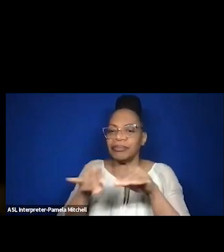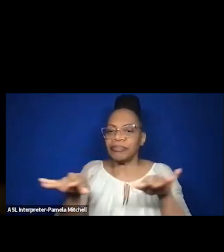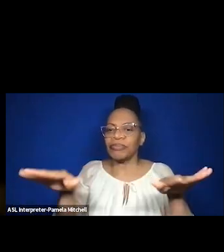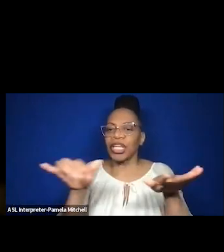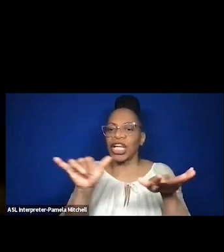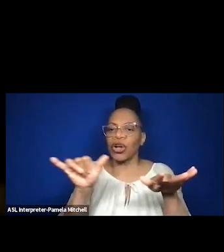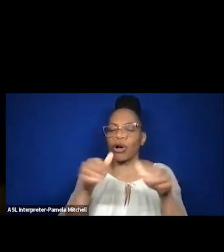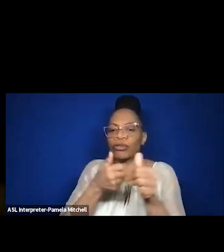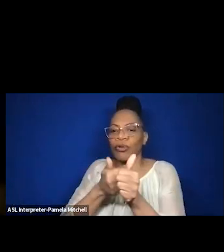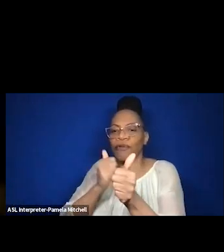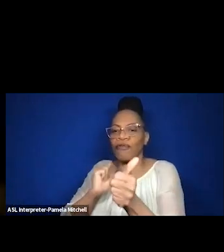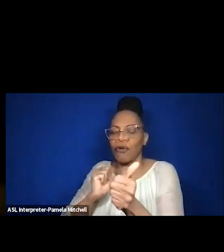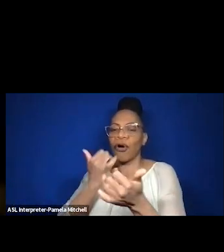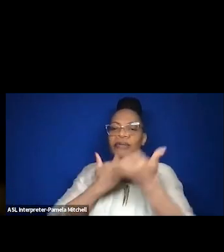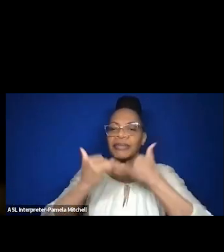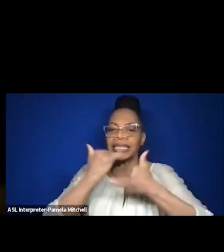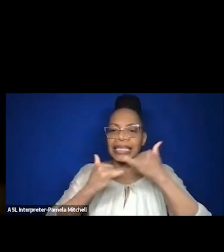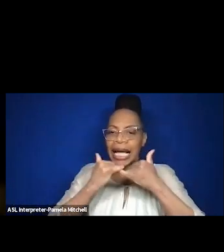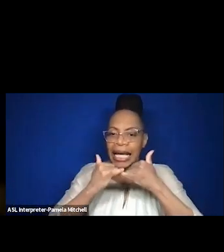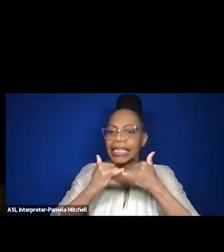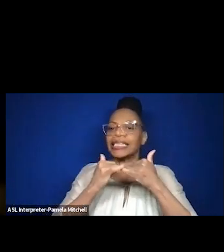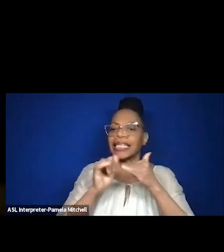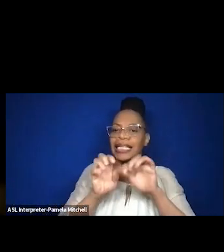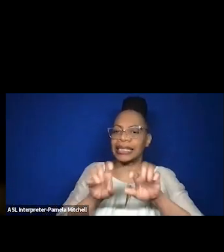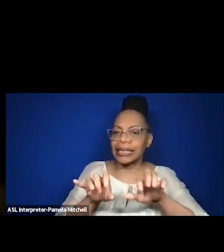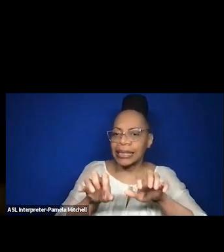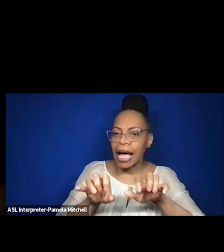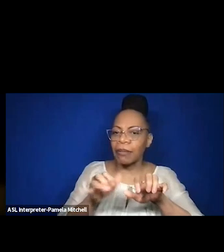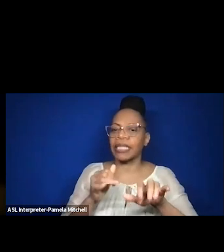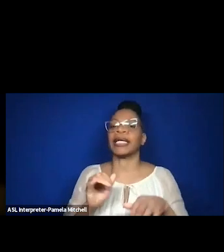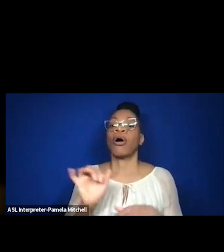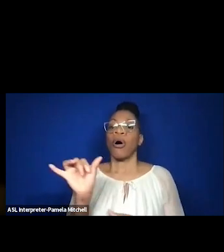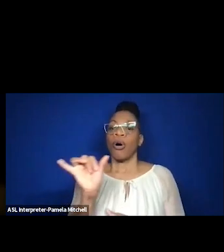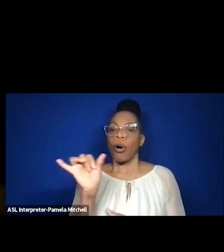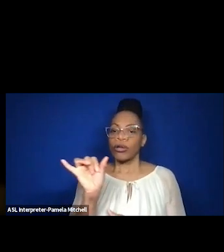y errores tipográficos de esa manera. Con eso dicho, también trato de darle a mis clientes